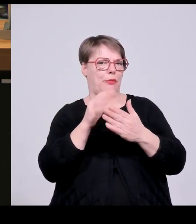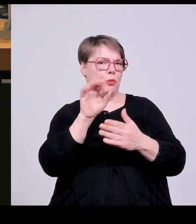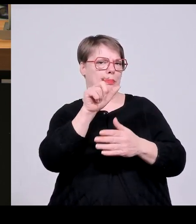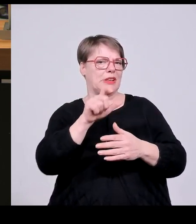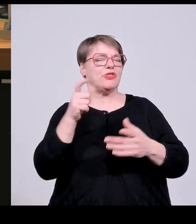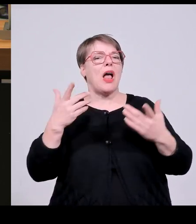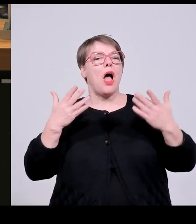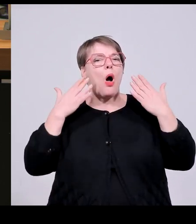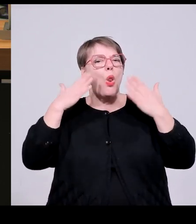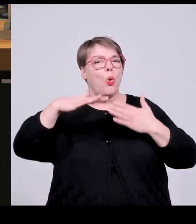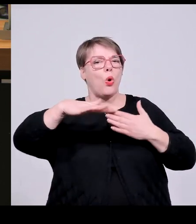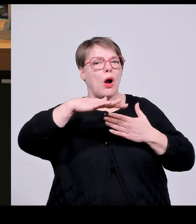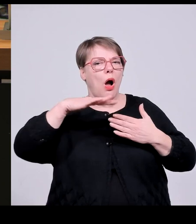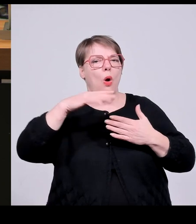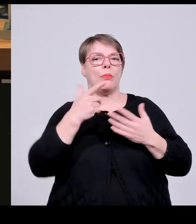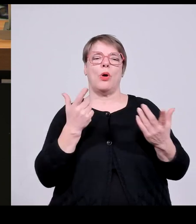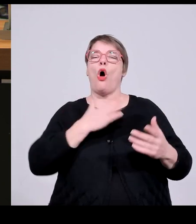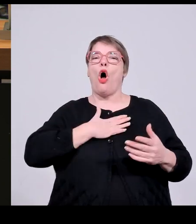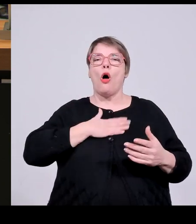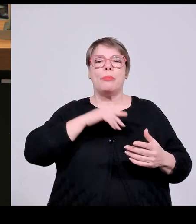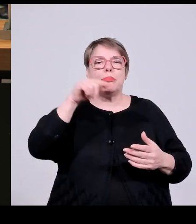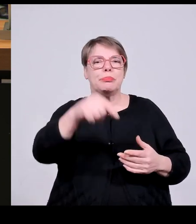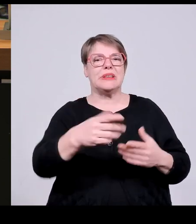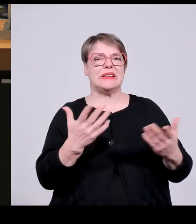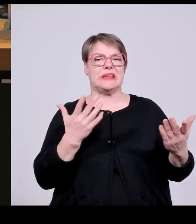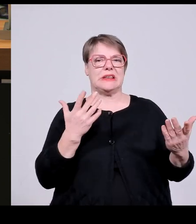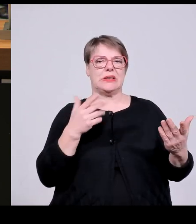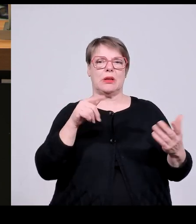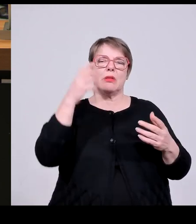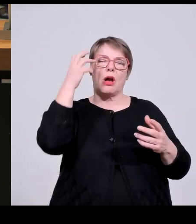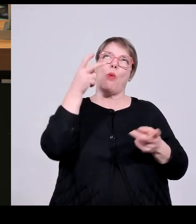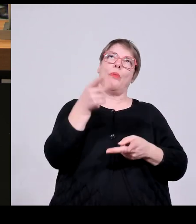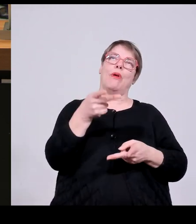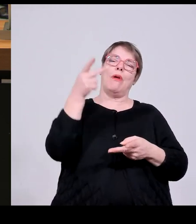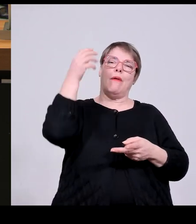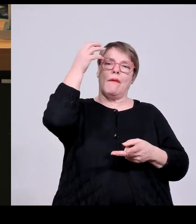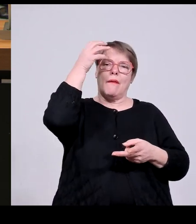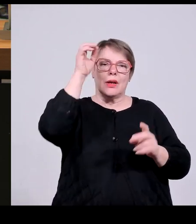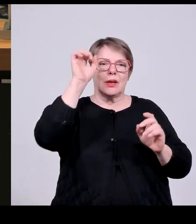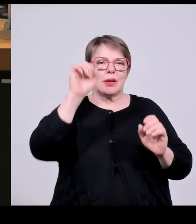Ort, wo sie Träume verwirklichen können, anders als an vielen anderen stellen in dieser Stadt, auch, dass ein